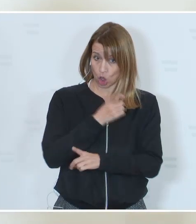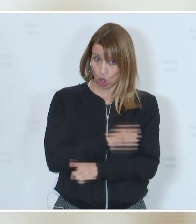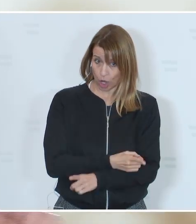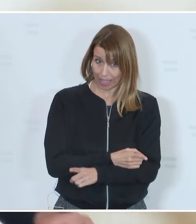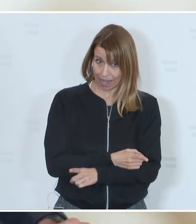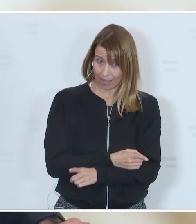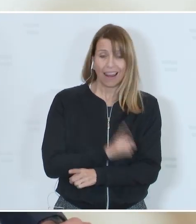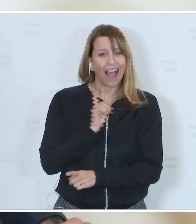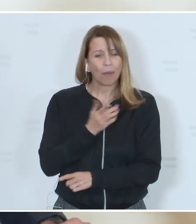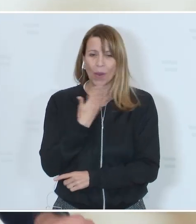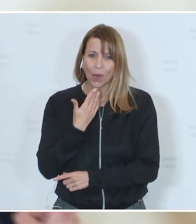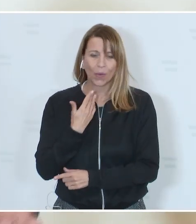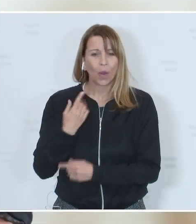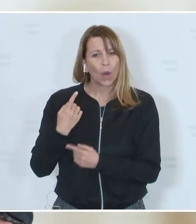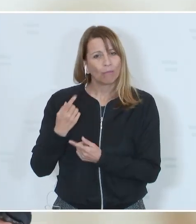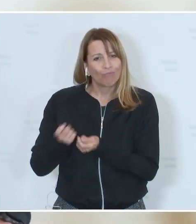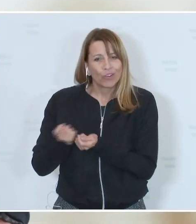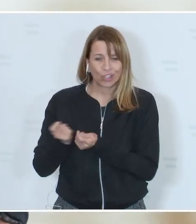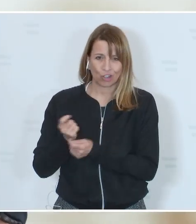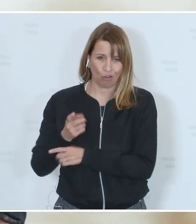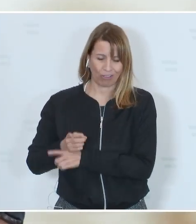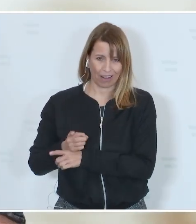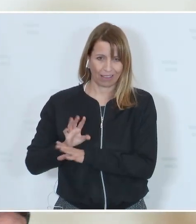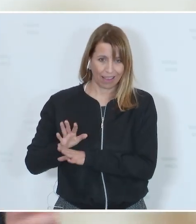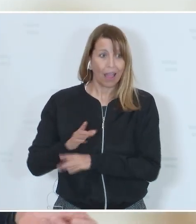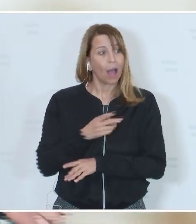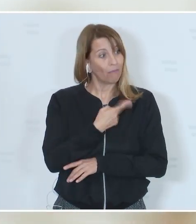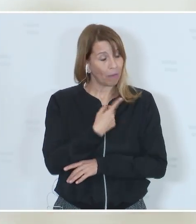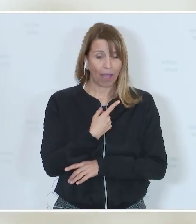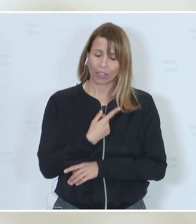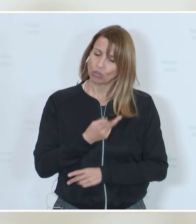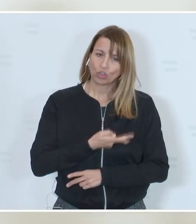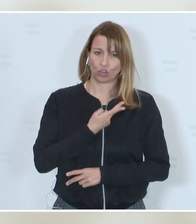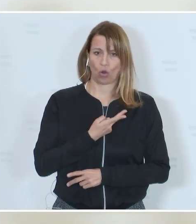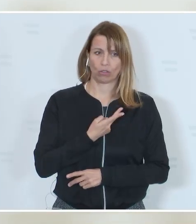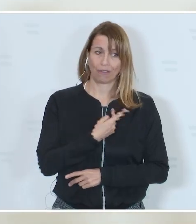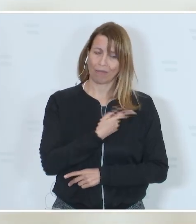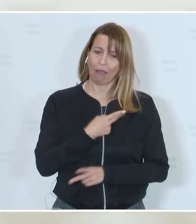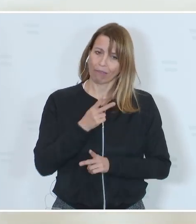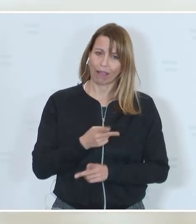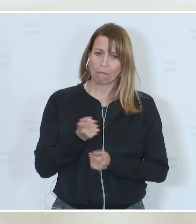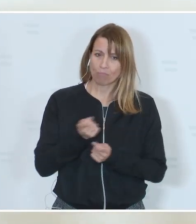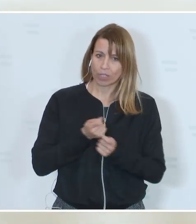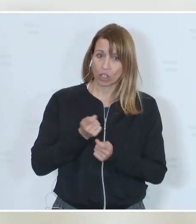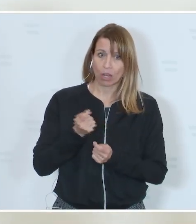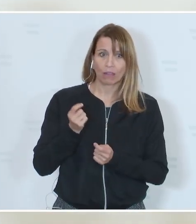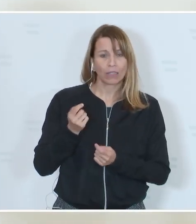Wir sind sehr stolz darauf, eine politische Atmosphäre zu fördern, die den Dialog stärkt,